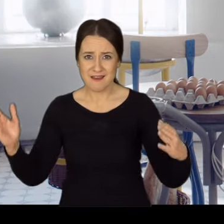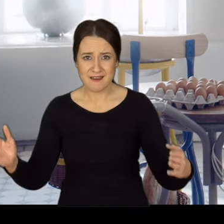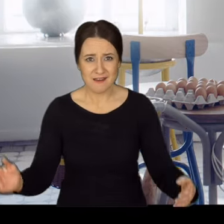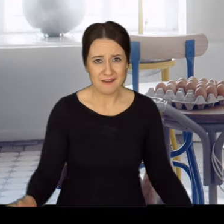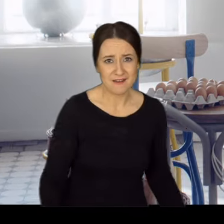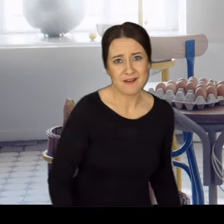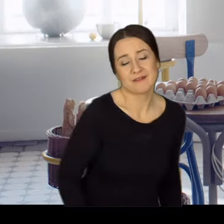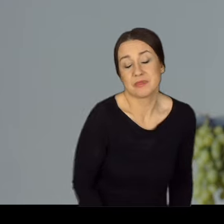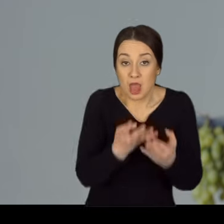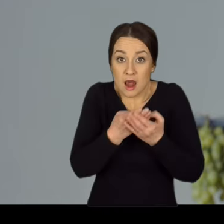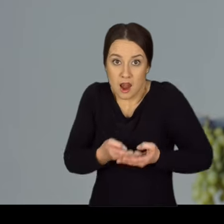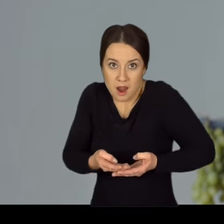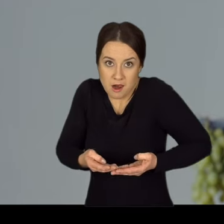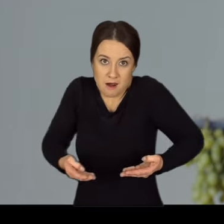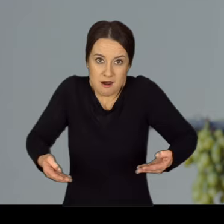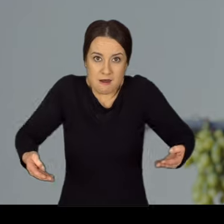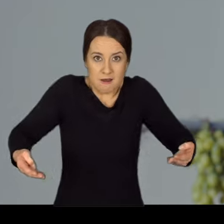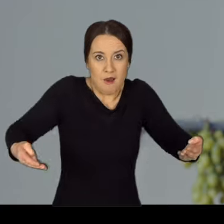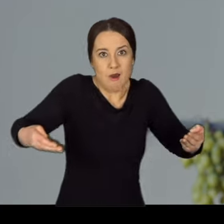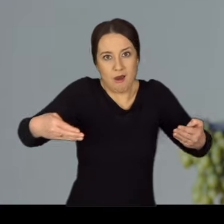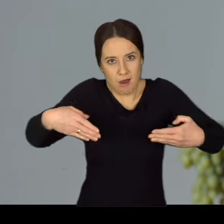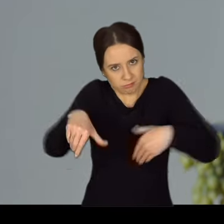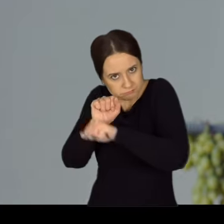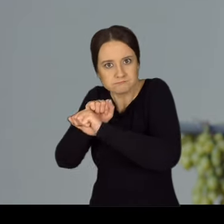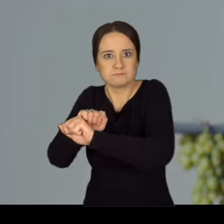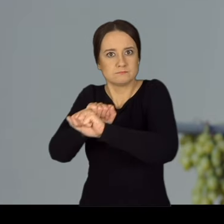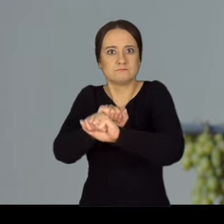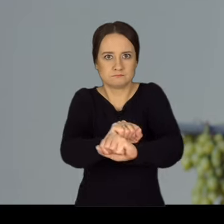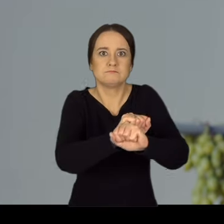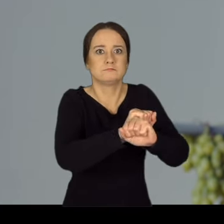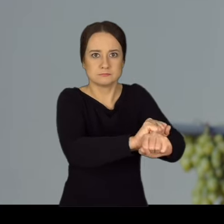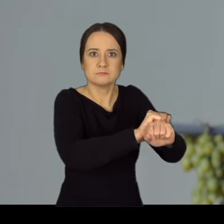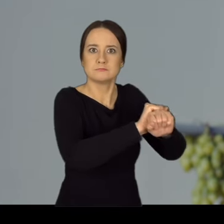Ląd nie utonie [żywiołowa melodia]